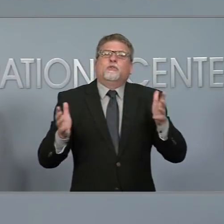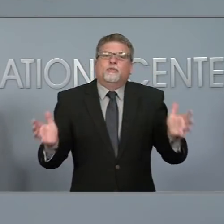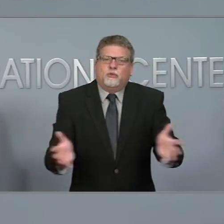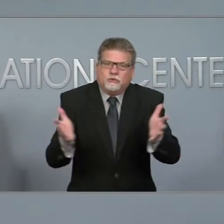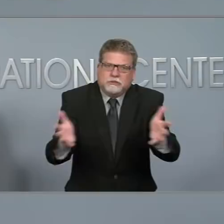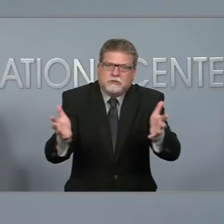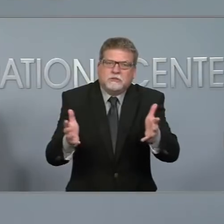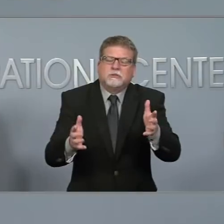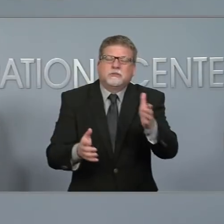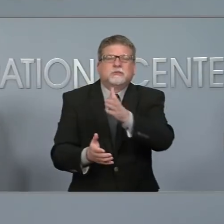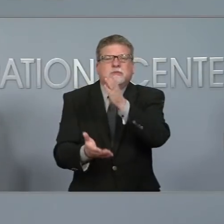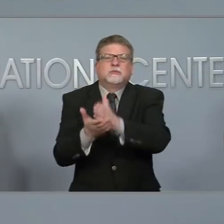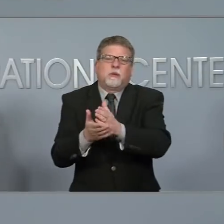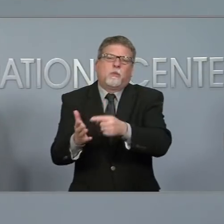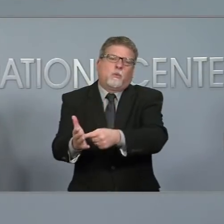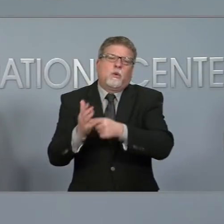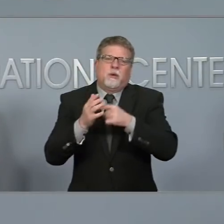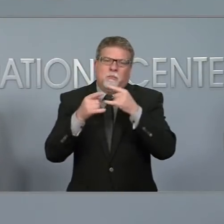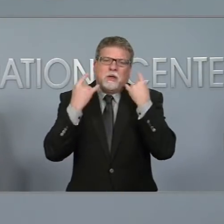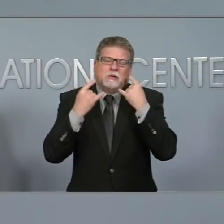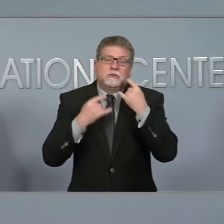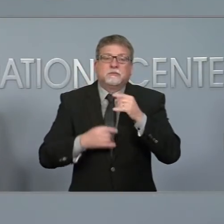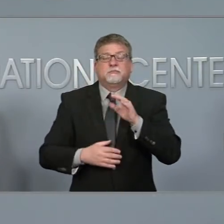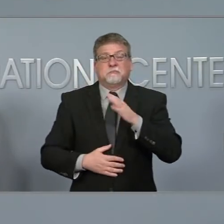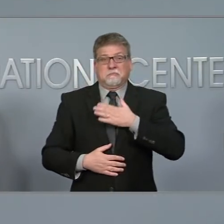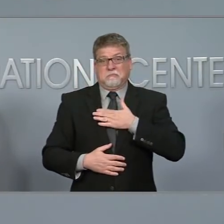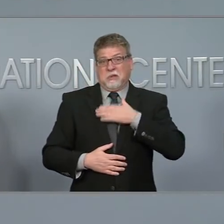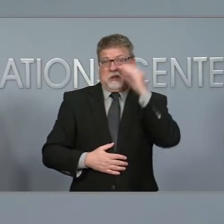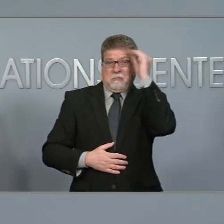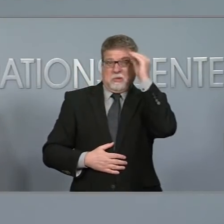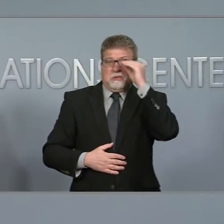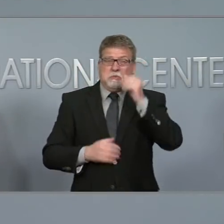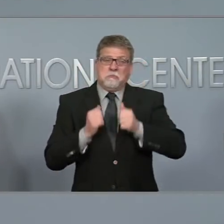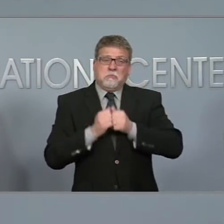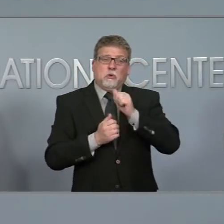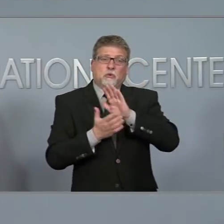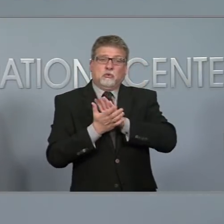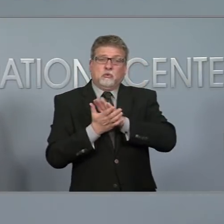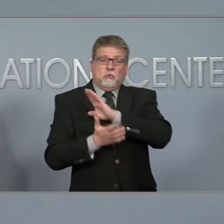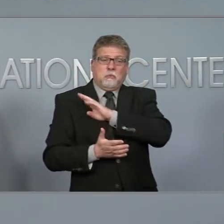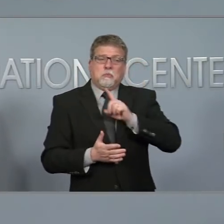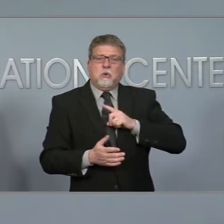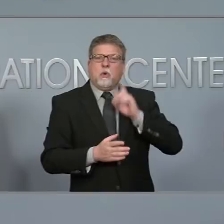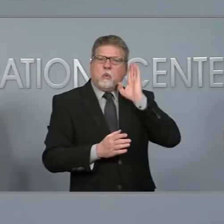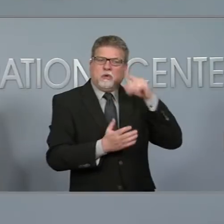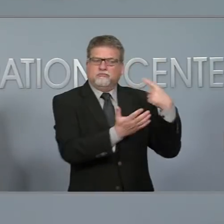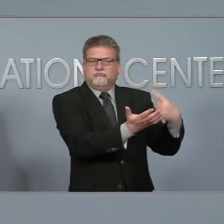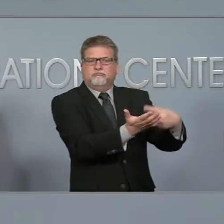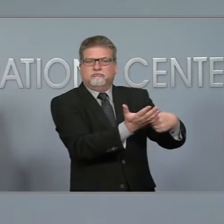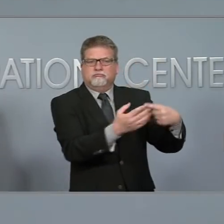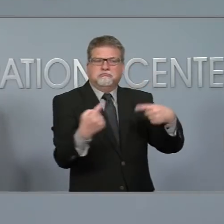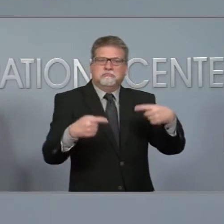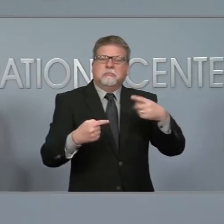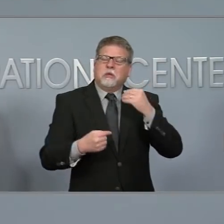continuar teniendo ese control. El día de hoy estoy los